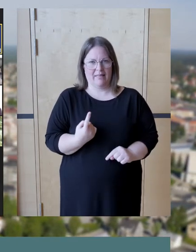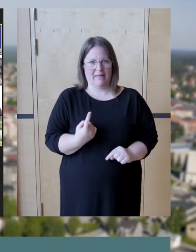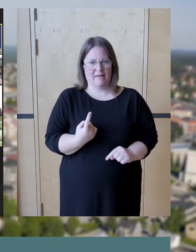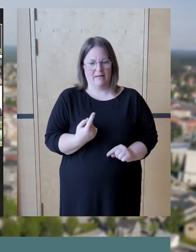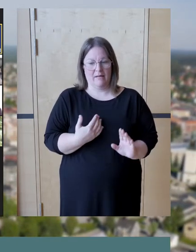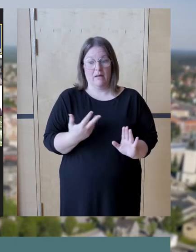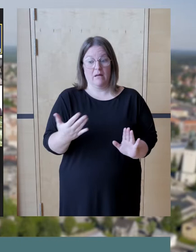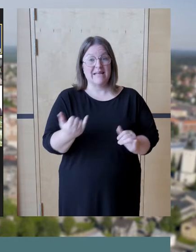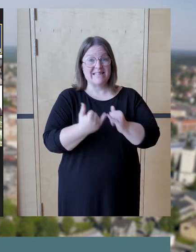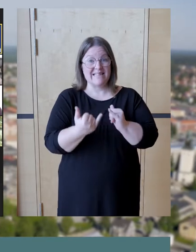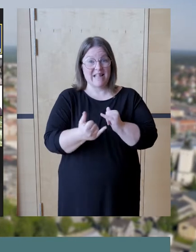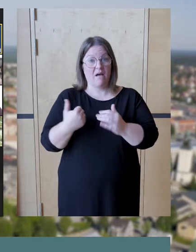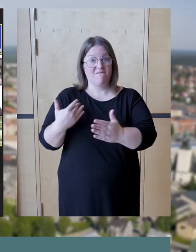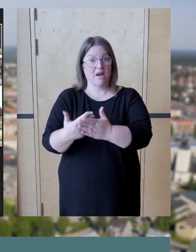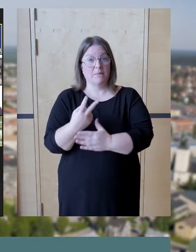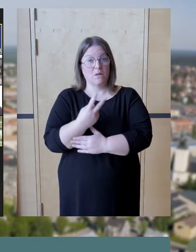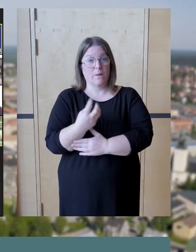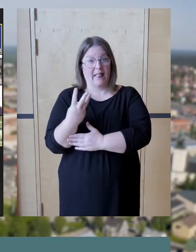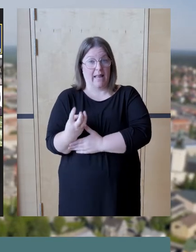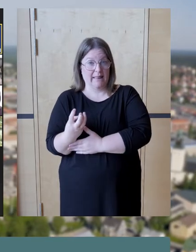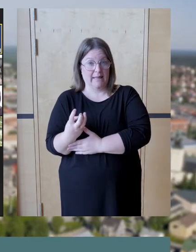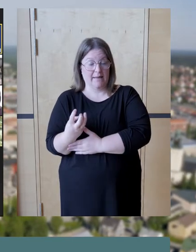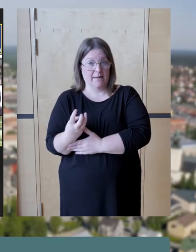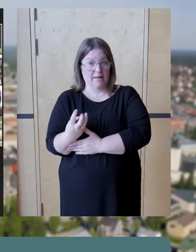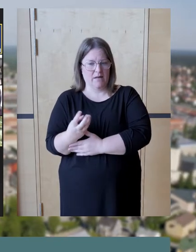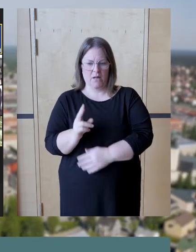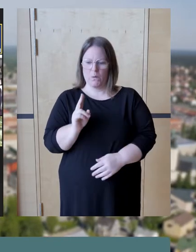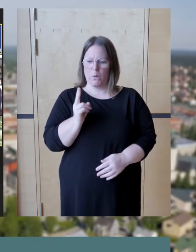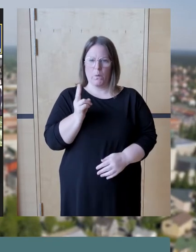Att vi sitter här nu och prognostisera ett boende